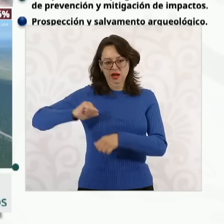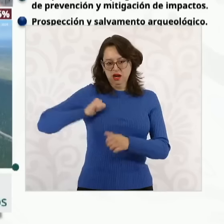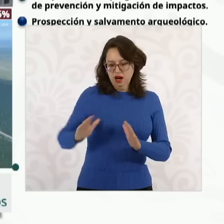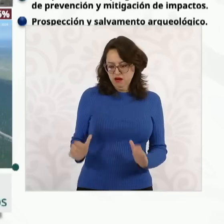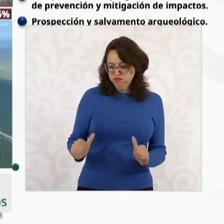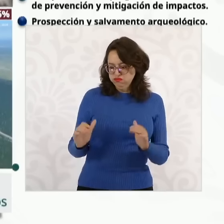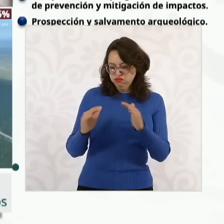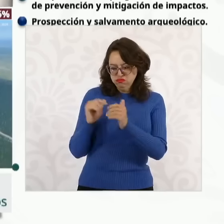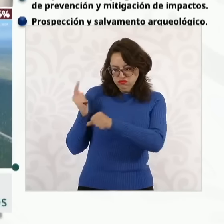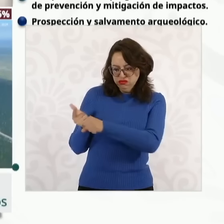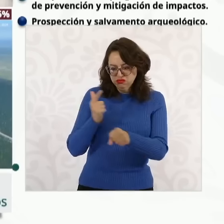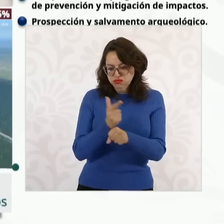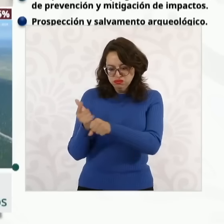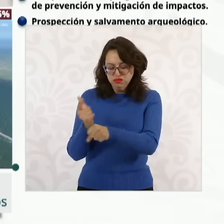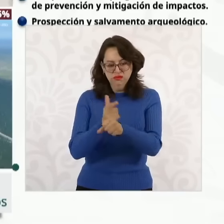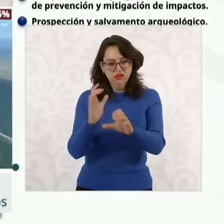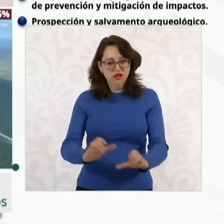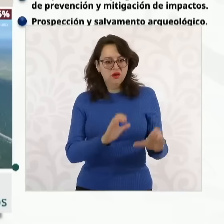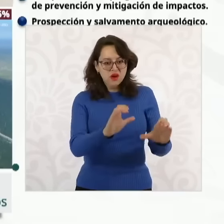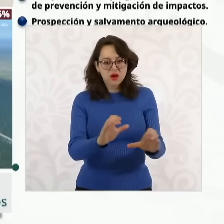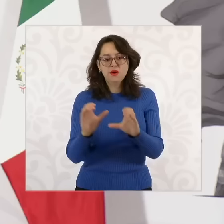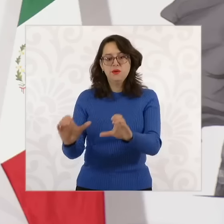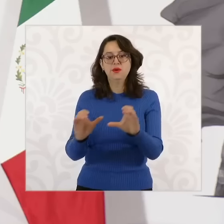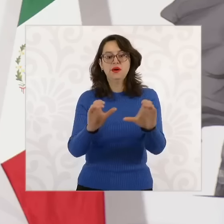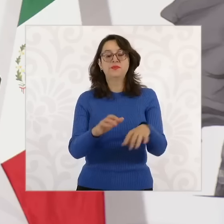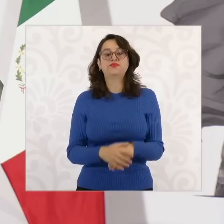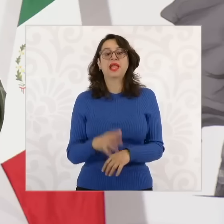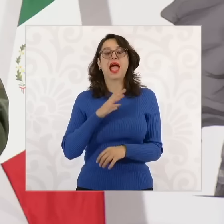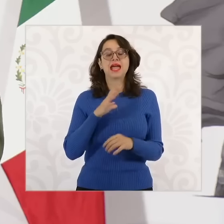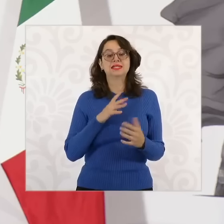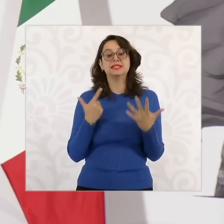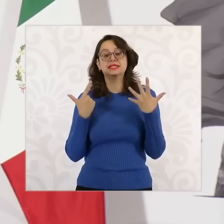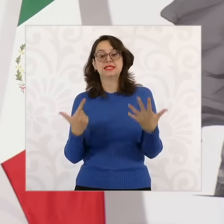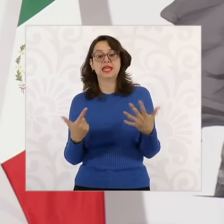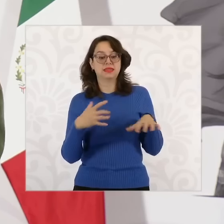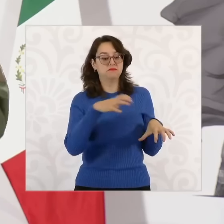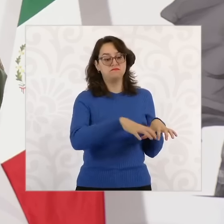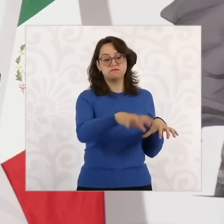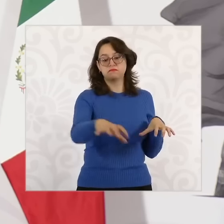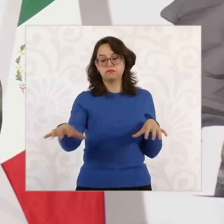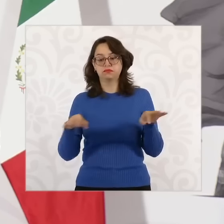este en la península tenemos ahorita activados siete frentes de obra, de los cuales siete son de